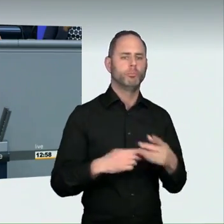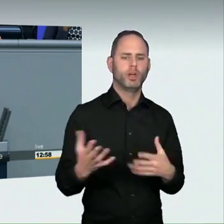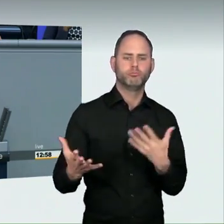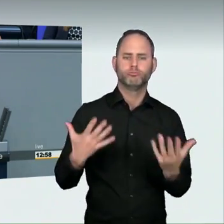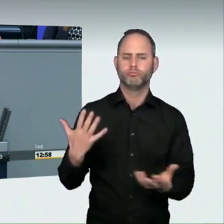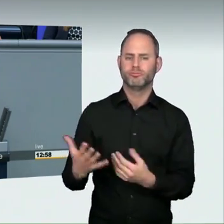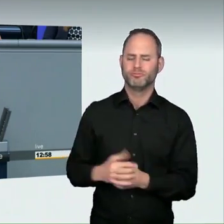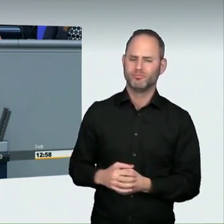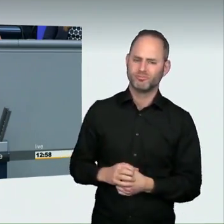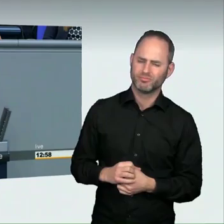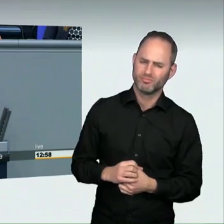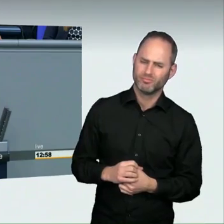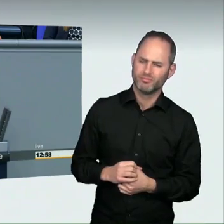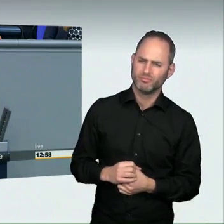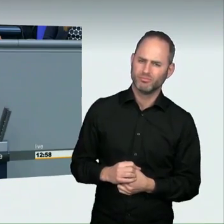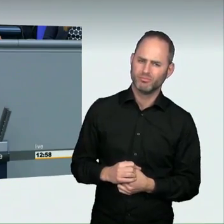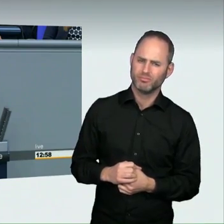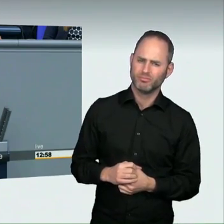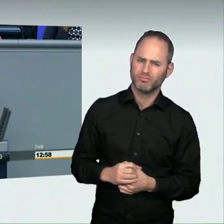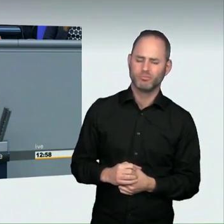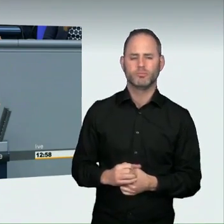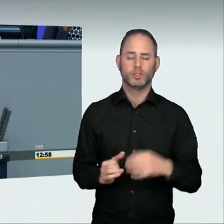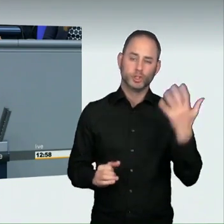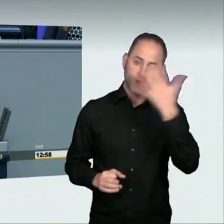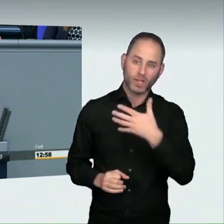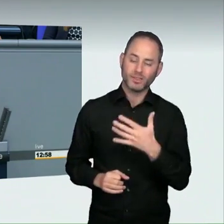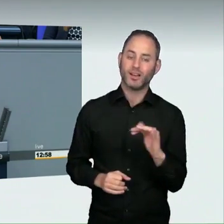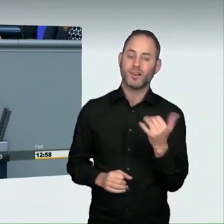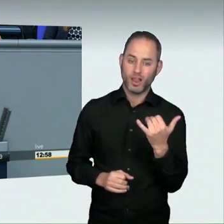Unter dem Deckmäntelchen des Mietnomadentums, das es kaum gibt,